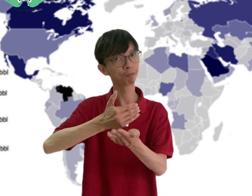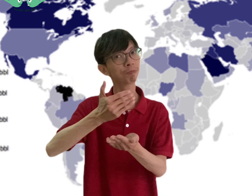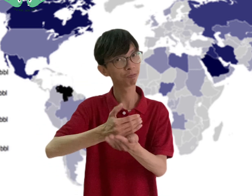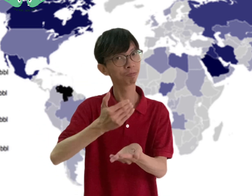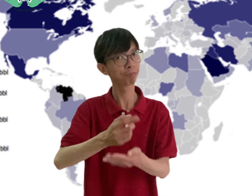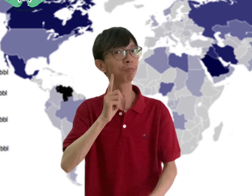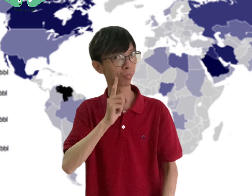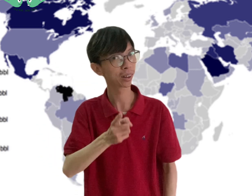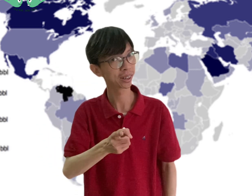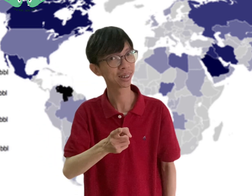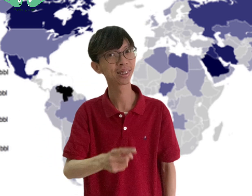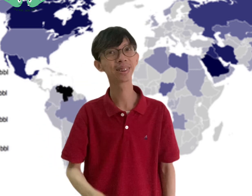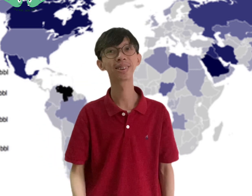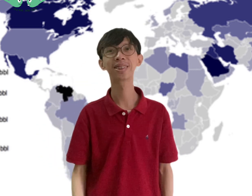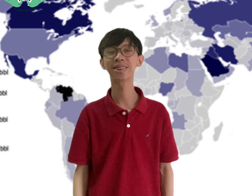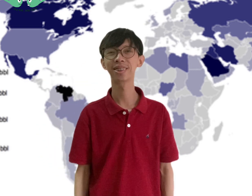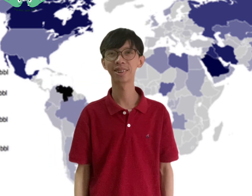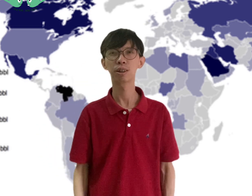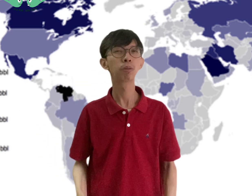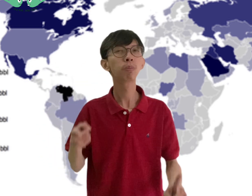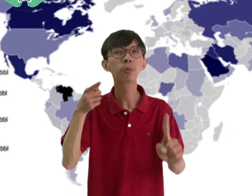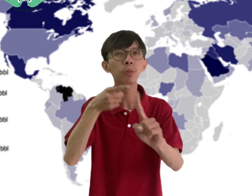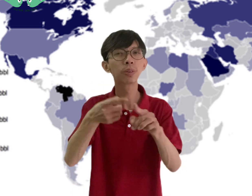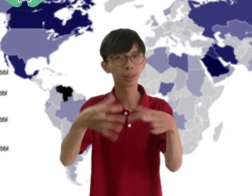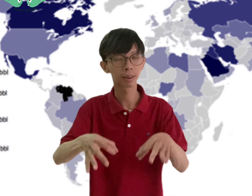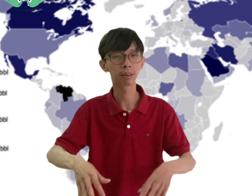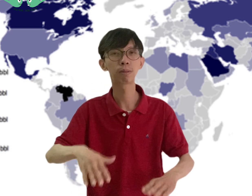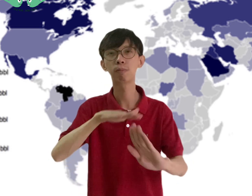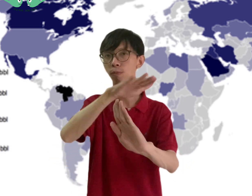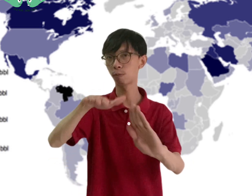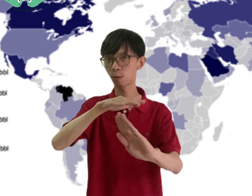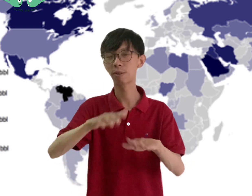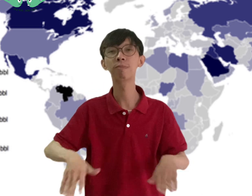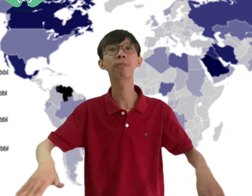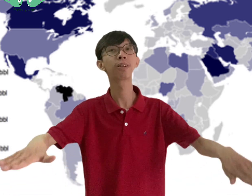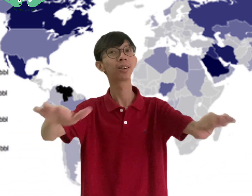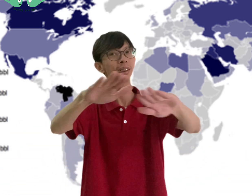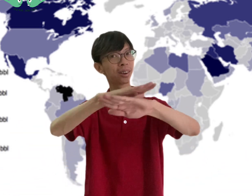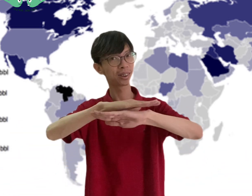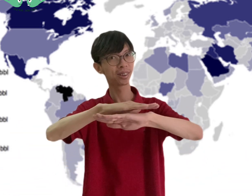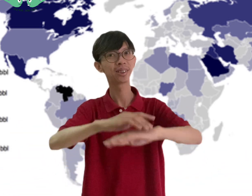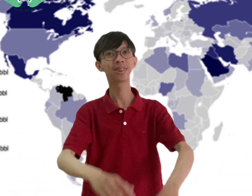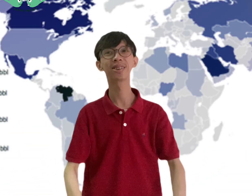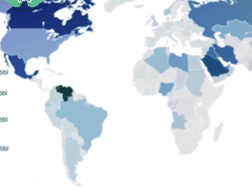Vì vậy nên tiết kiệm mục đích để bảo vệ môi trường